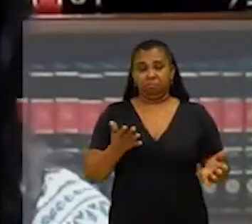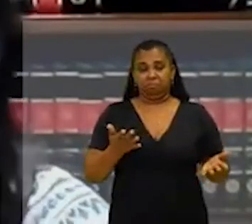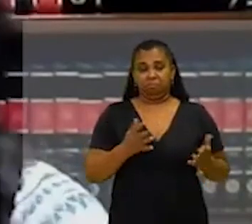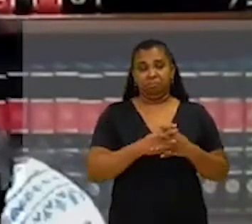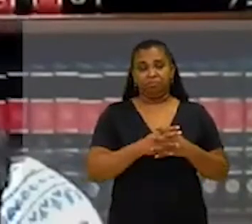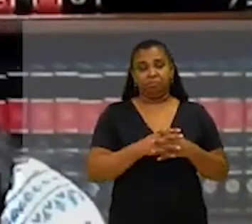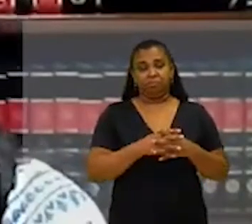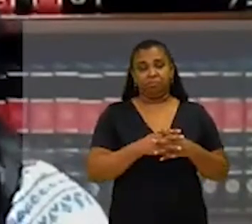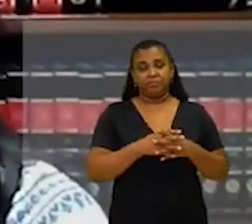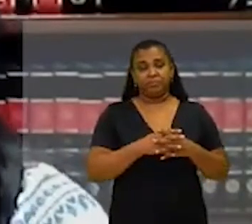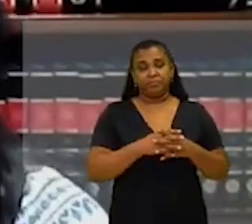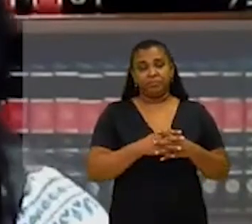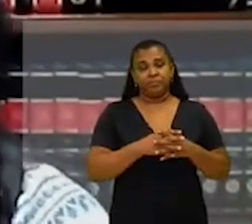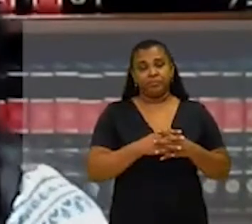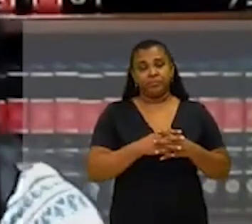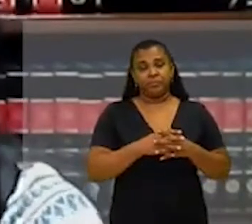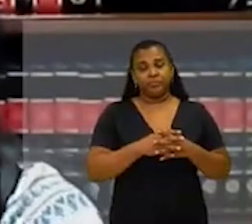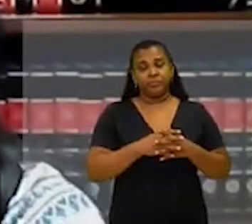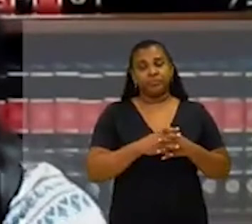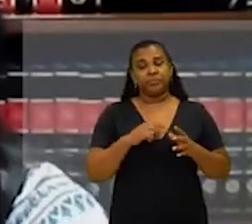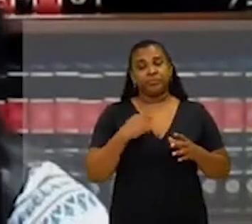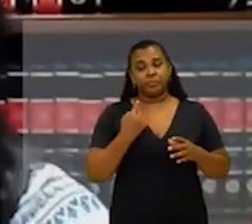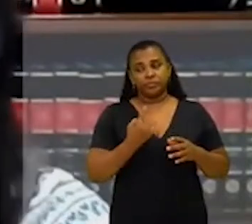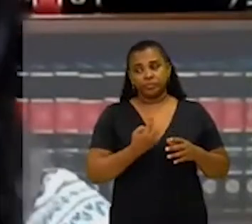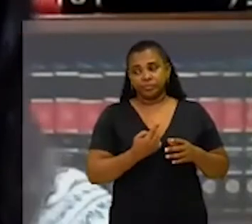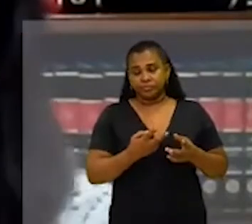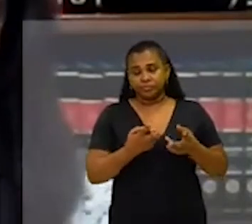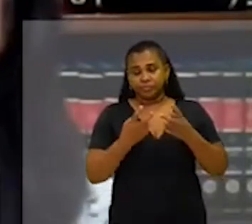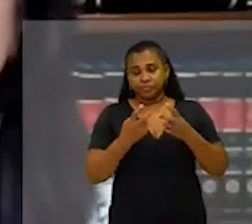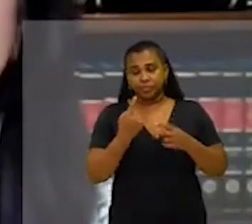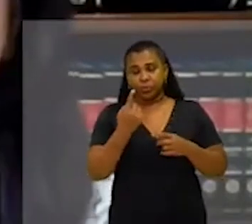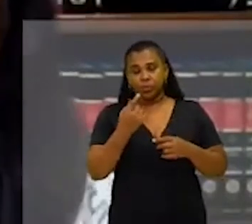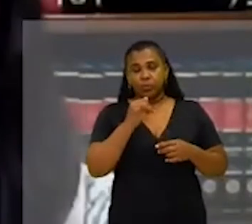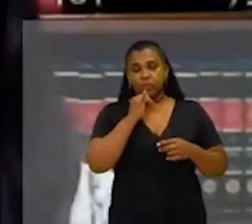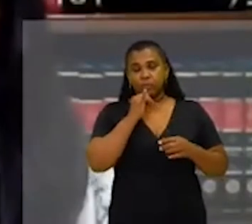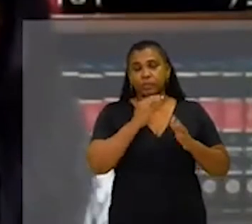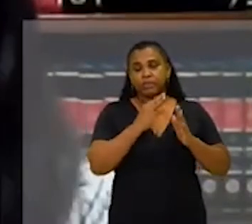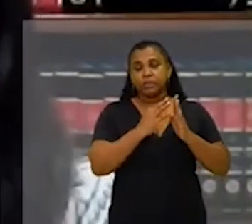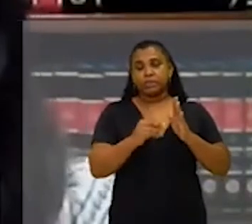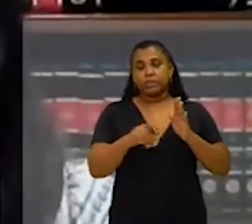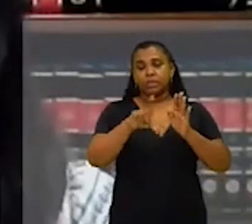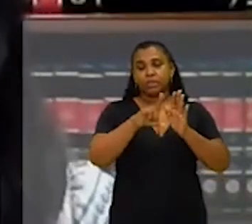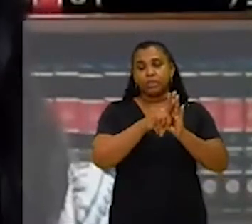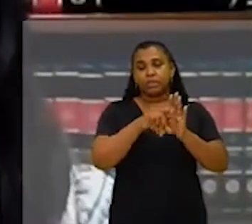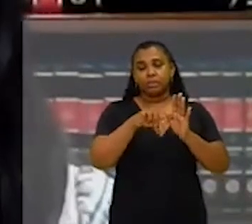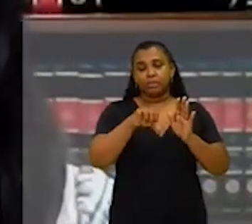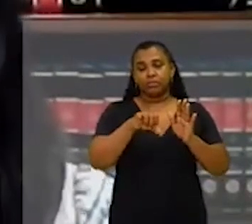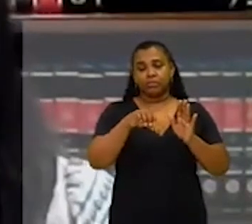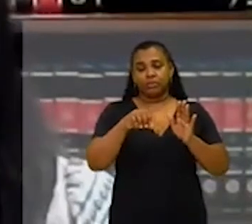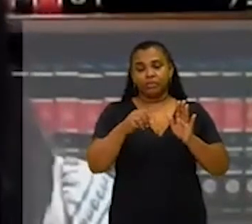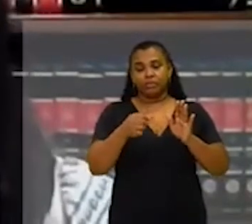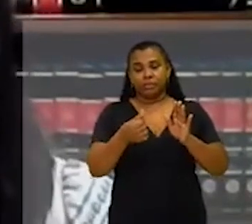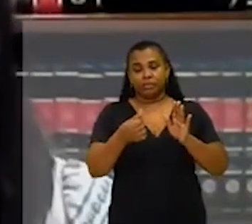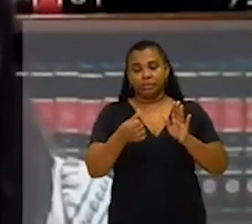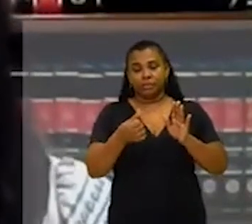e a gente volta um dos exemplos é a lei 9096 que proíbe que os partidos políticos